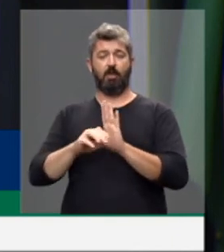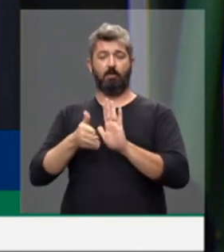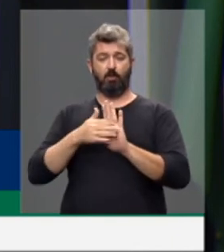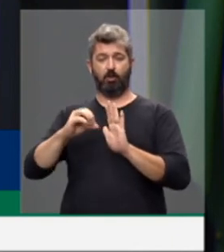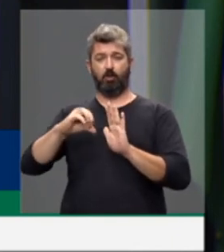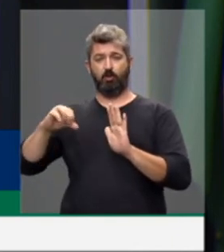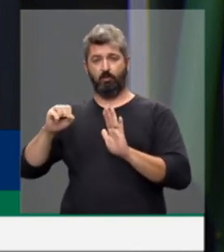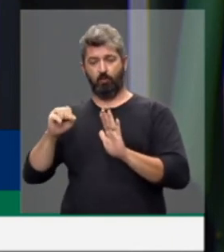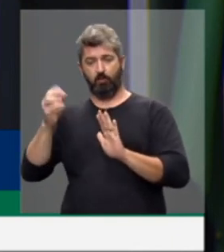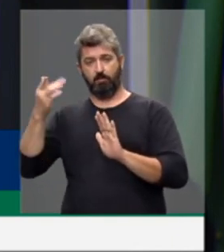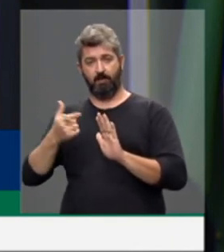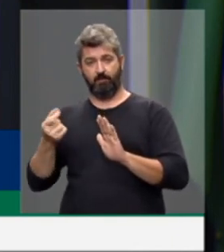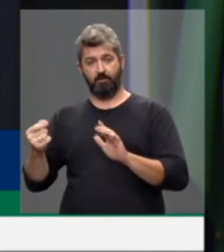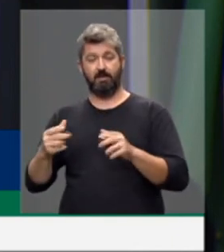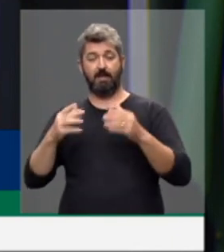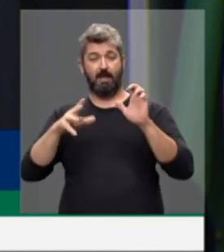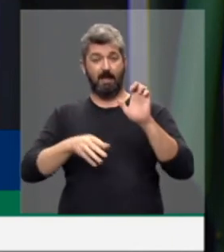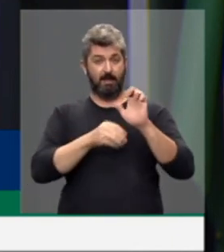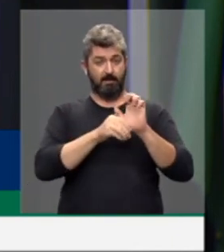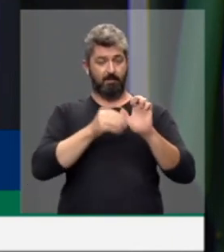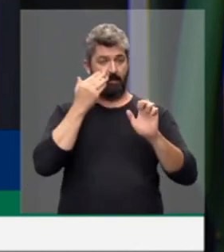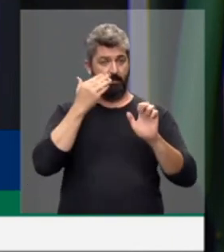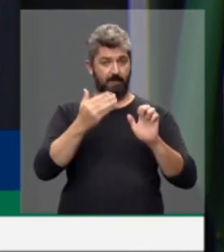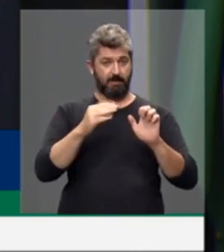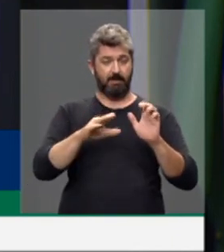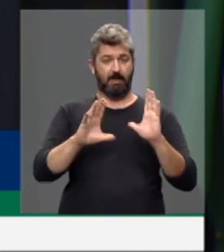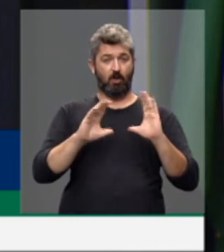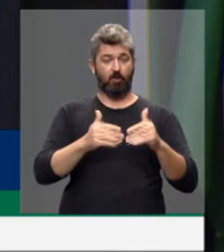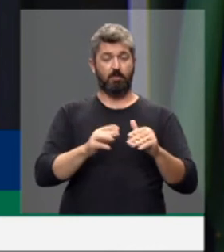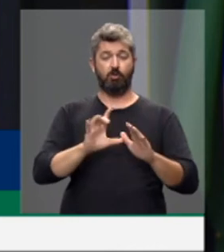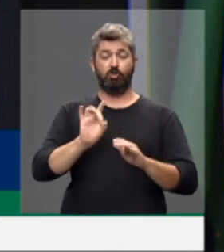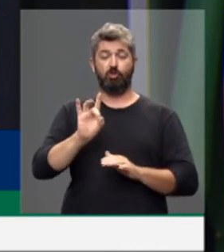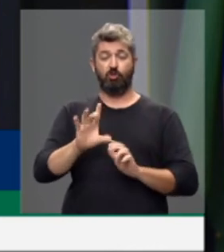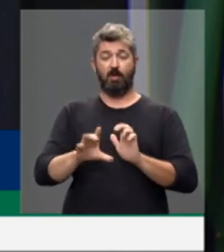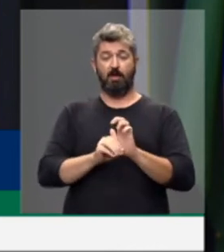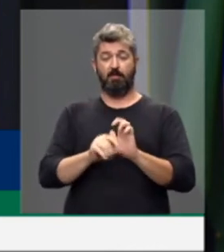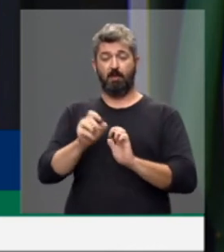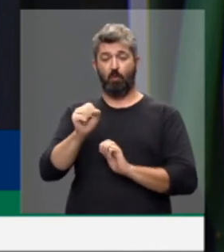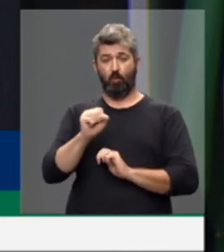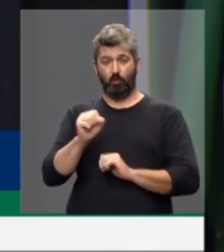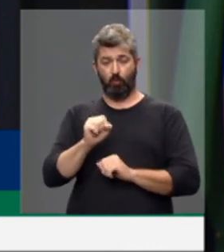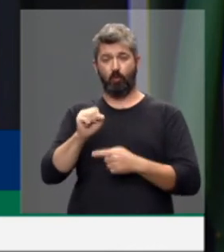PROVISÓRIA 998 DE 2020, PELA CONSTITUCIONALIDADE, JURISDICIONALIDADE, BOA TÉCNICA LEGISLATIVA DA MEDIDA PROVISÓRIA, 998 DE 2020, E DAS EMENDAS APRESENTADAS